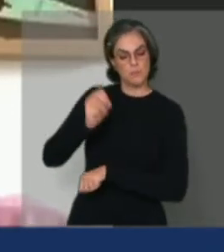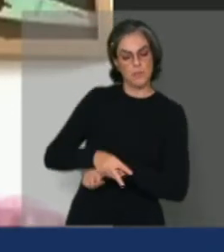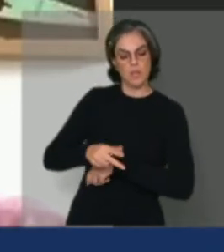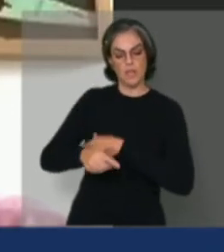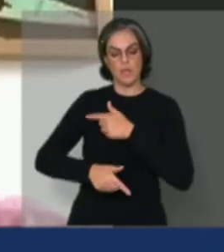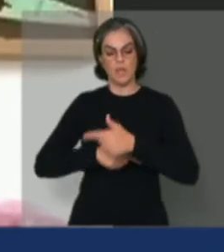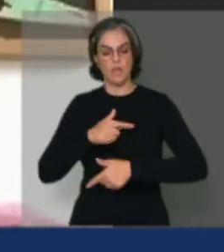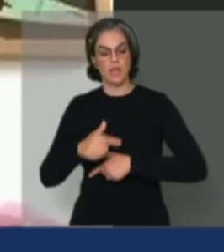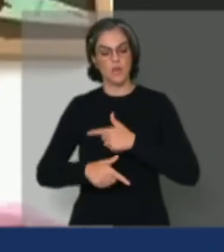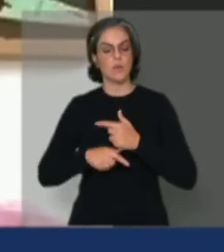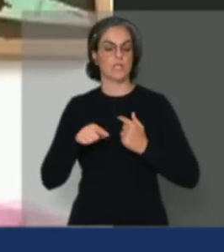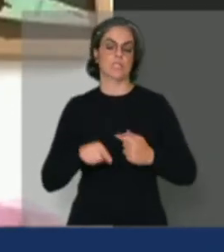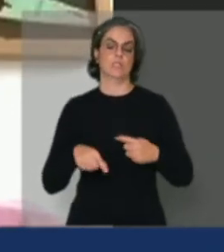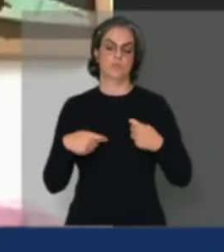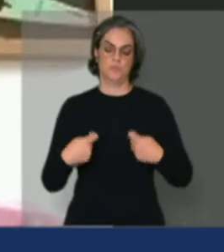PARA TODOS, EMPREGO PARA POPULAÇÃO, CRÉDITO PARA